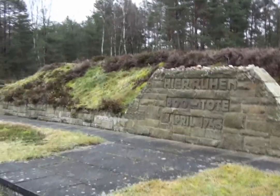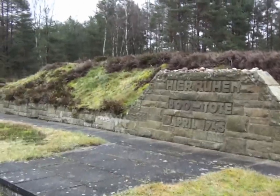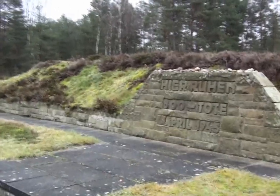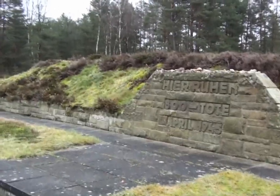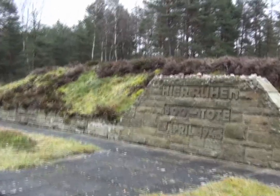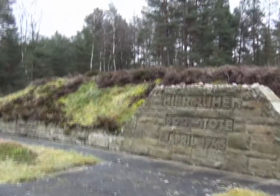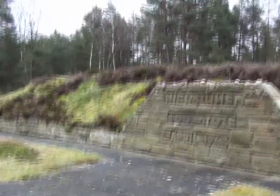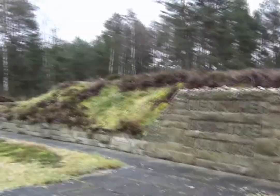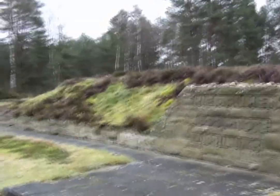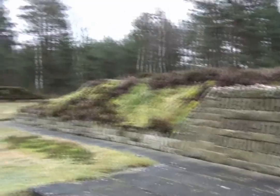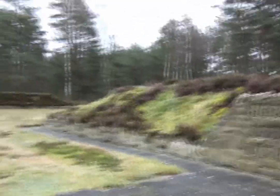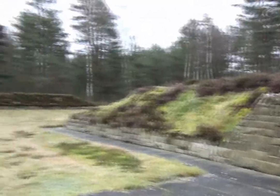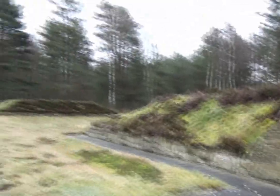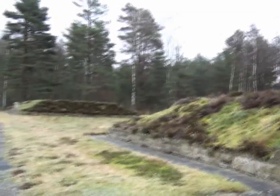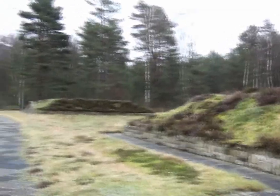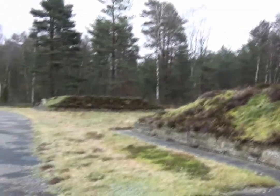(HIER RUHEN 800 TOTE APRIL 1945)